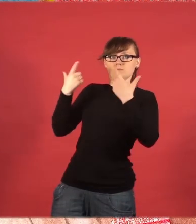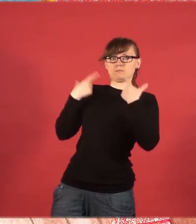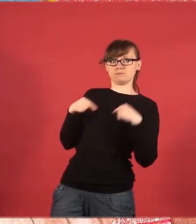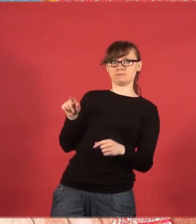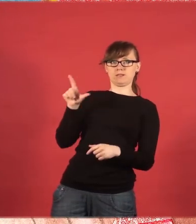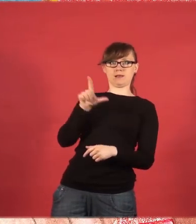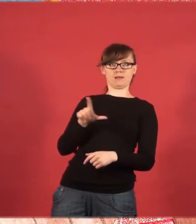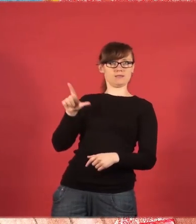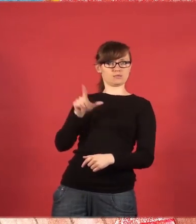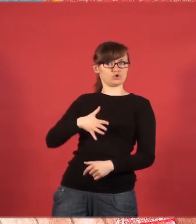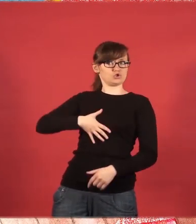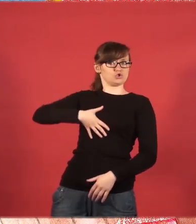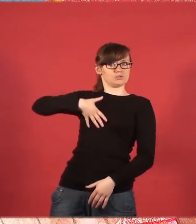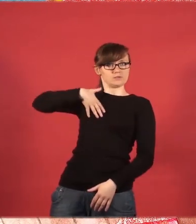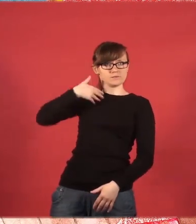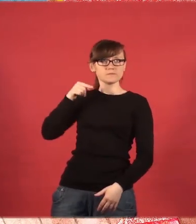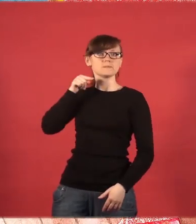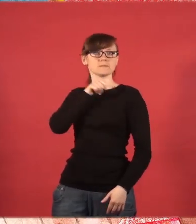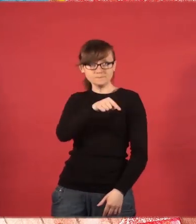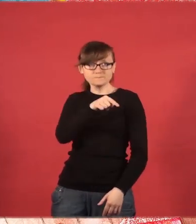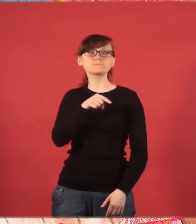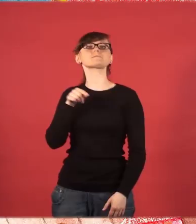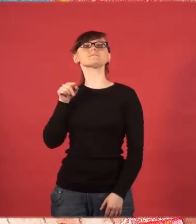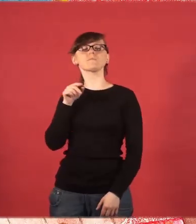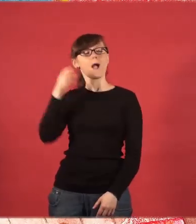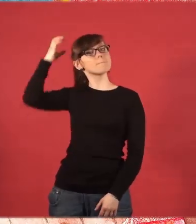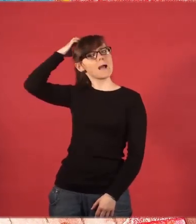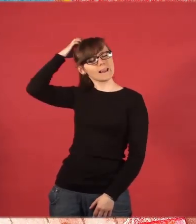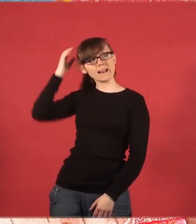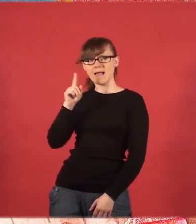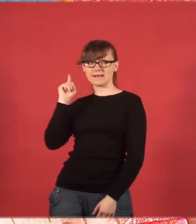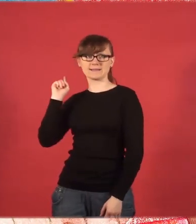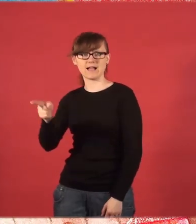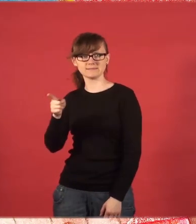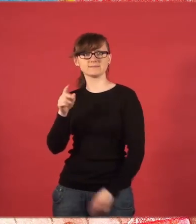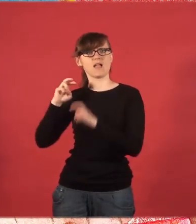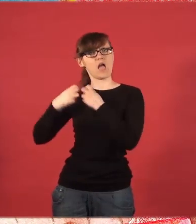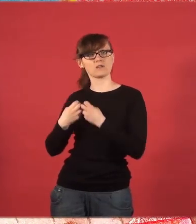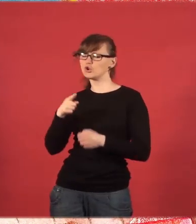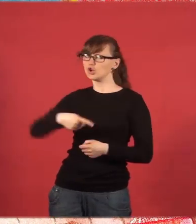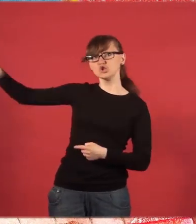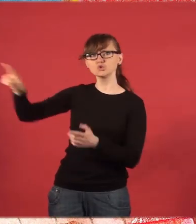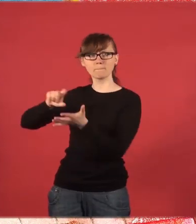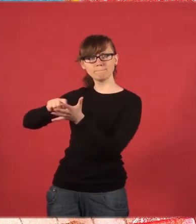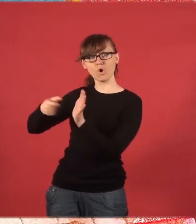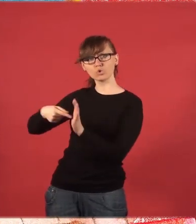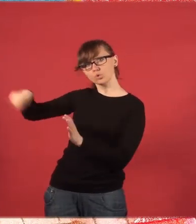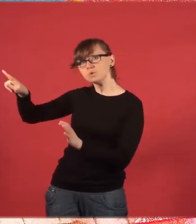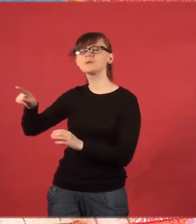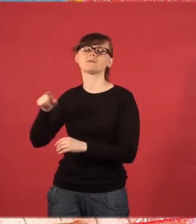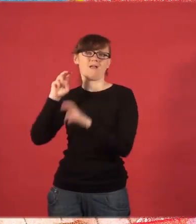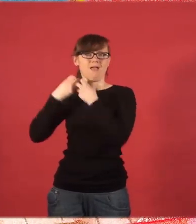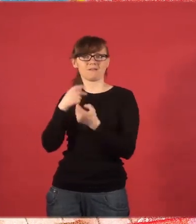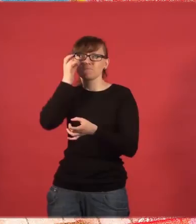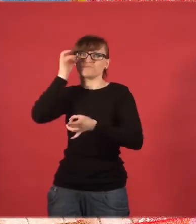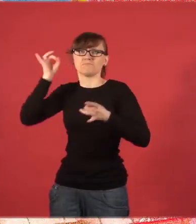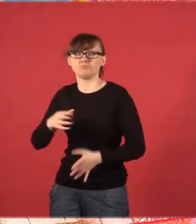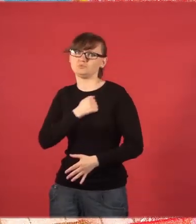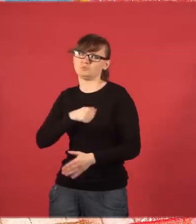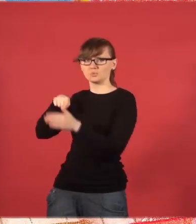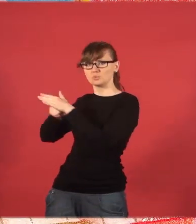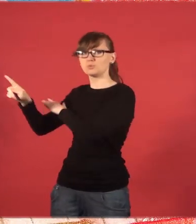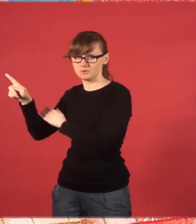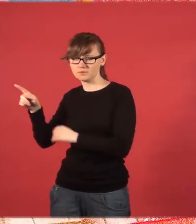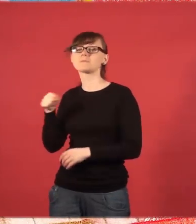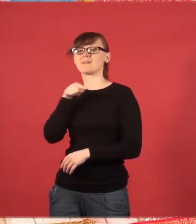Pani Małgorzata była wstrząśnięta. Maryla kazała Ani pójść do swojego pokoju, dziewczynka wybiegła z płaczem.